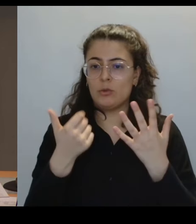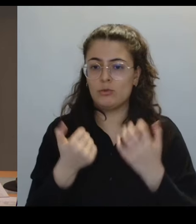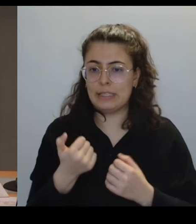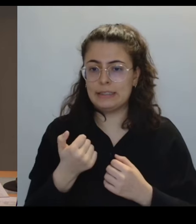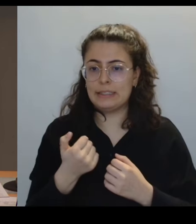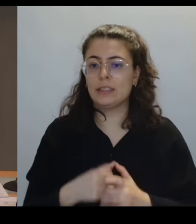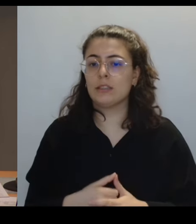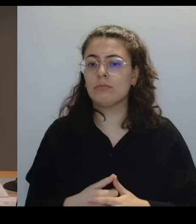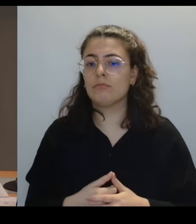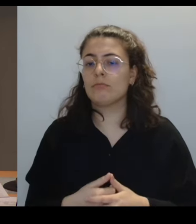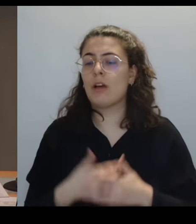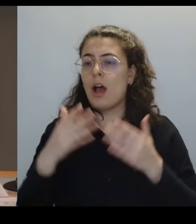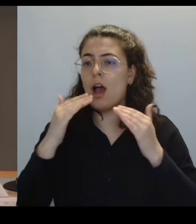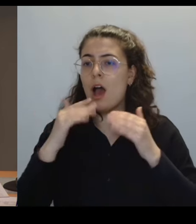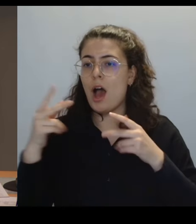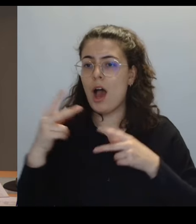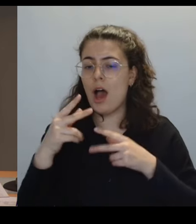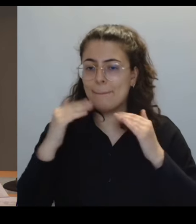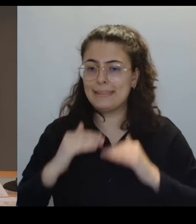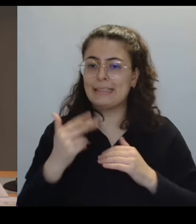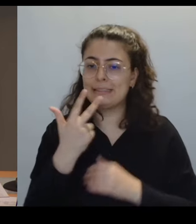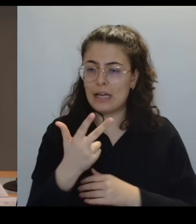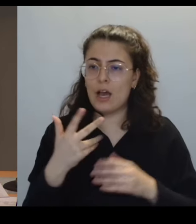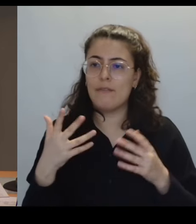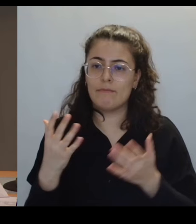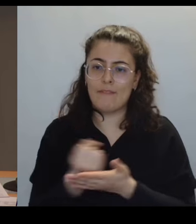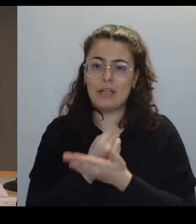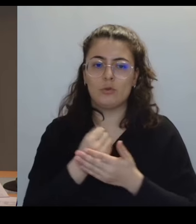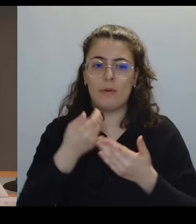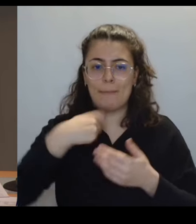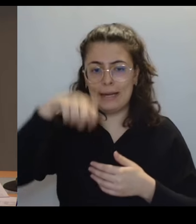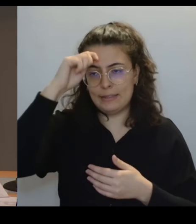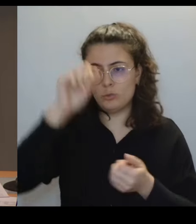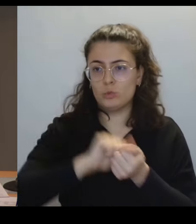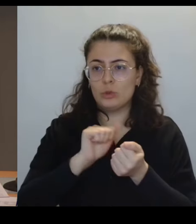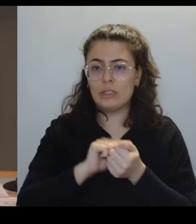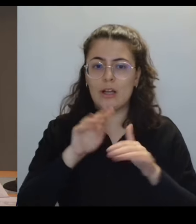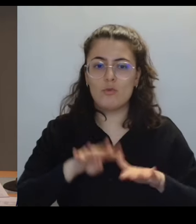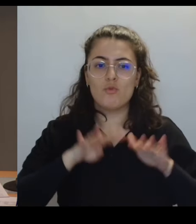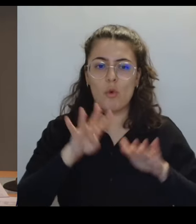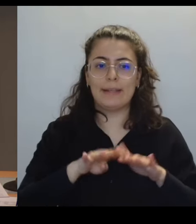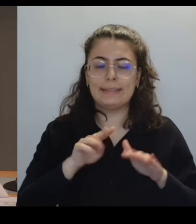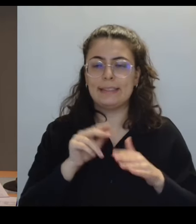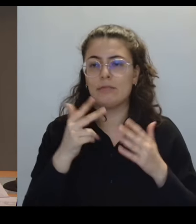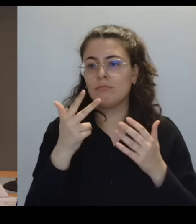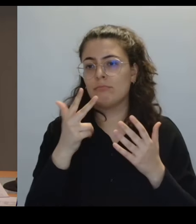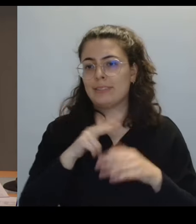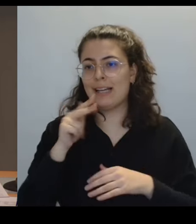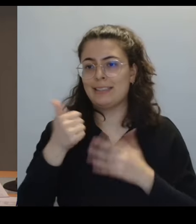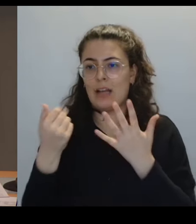von Berlin Drucksache 19/1391. Zusammenstellung der vom Senat vorgelegten Rechtsverordnungen.